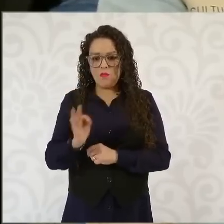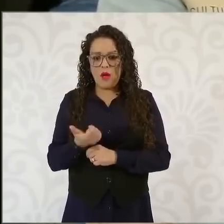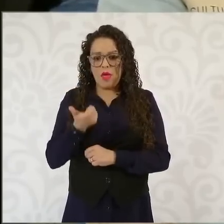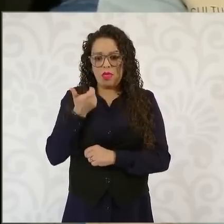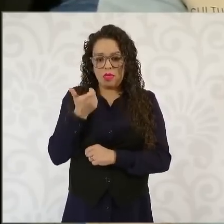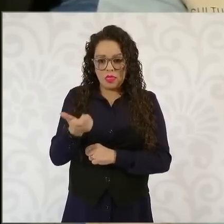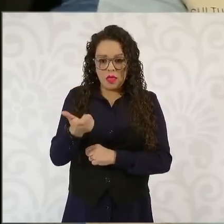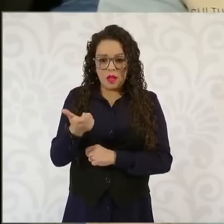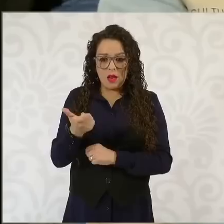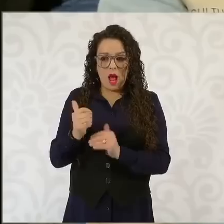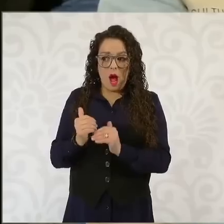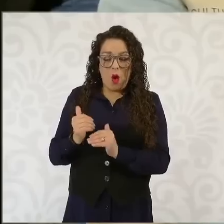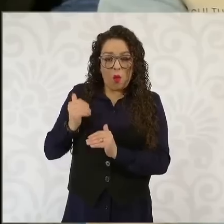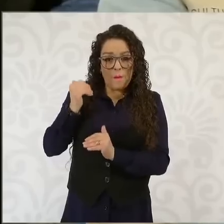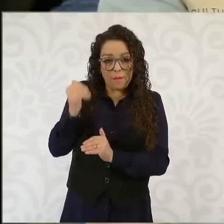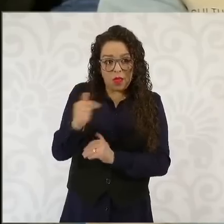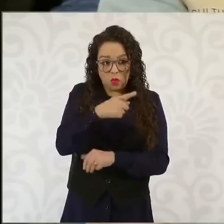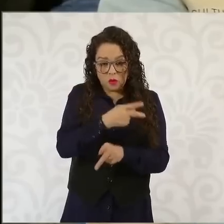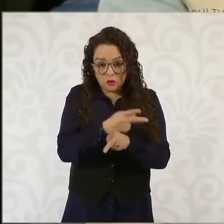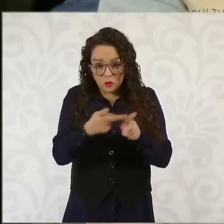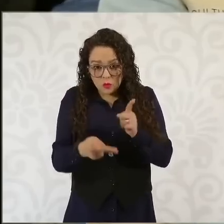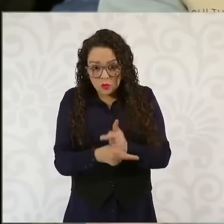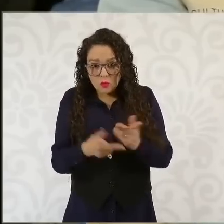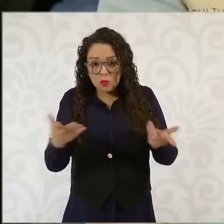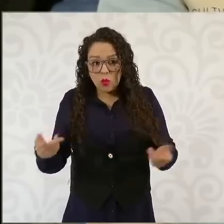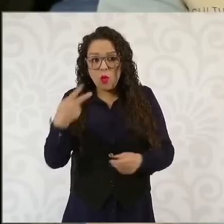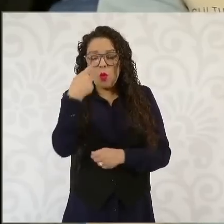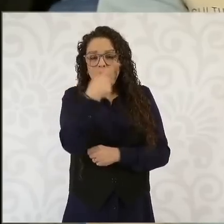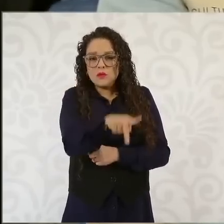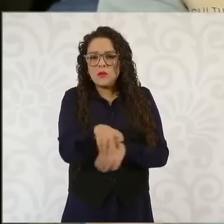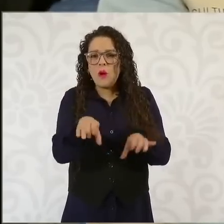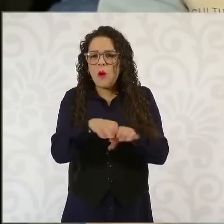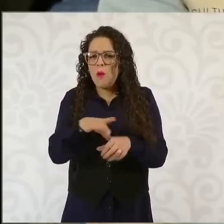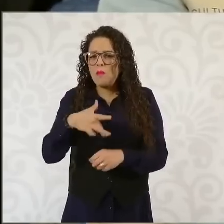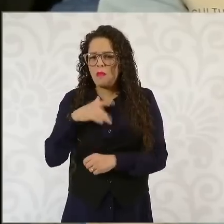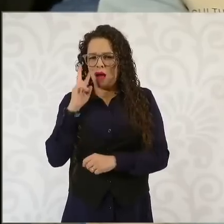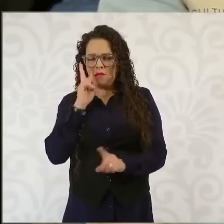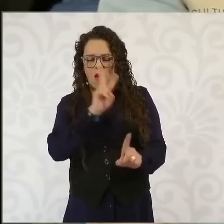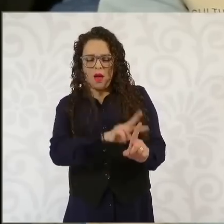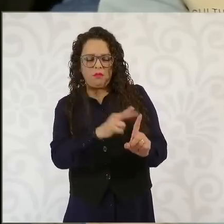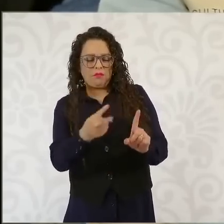Cuál es su perspectiva digamos respecto a estos aranceles como empresa Pues transnacional también